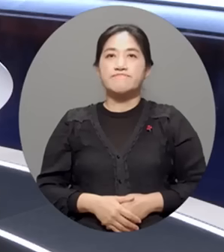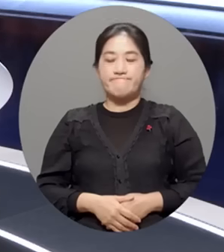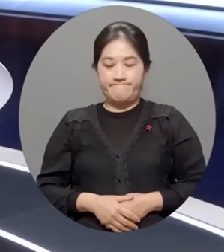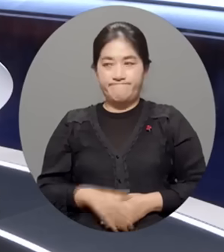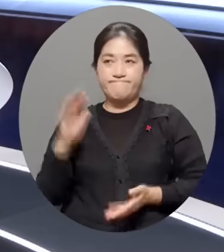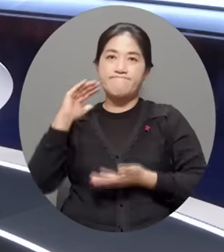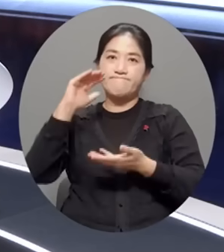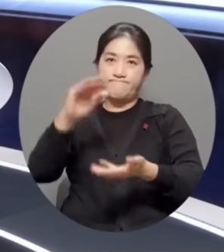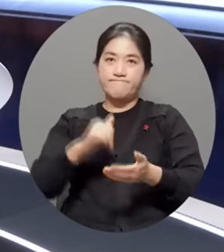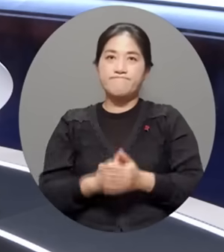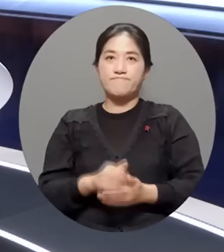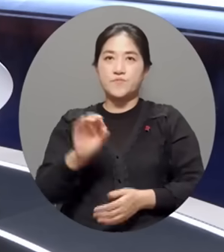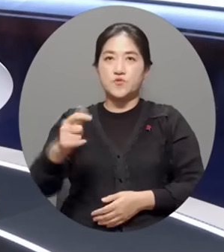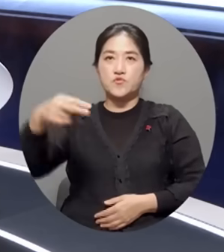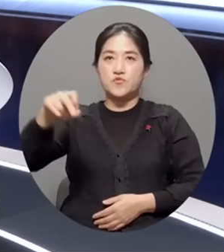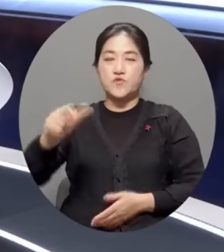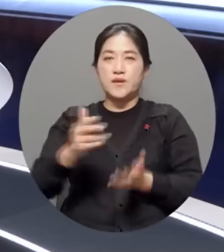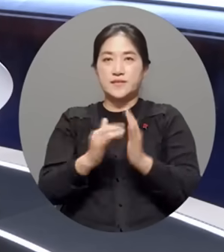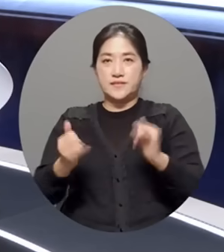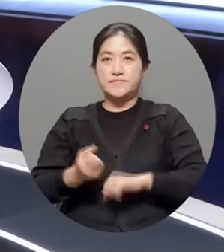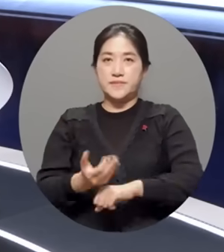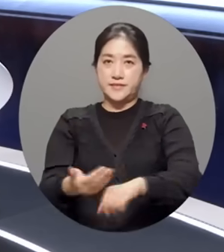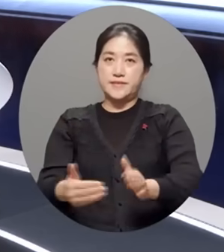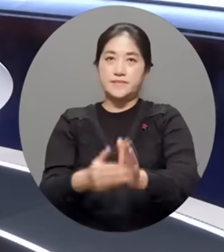이런 비판을 내놓기도 했습니다. (앵커) 윤수한 기자 오늘 여기까지 듣겠습니다. 잘 들었습니다.